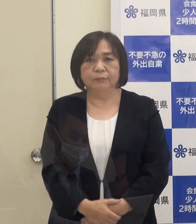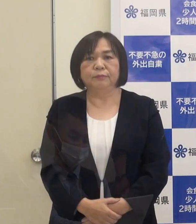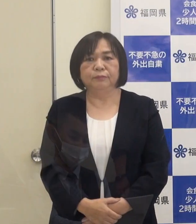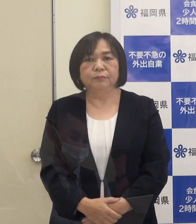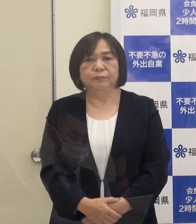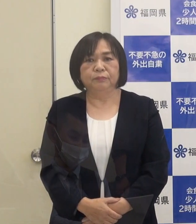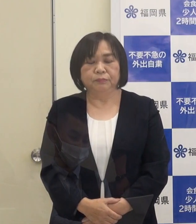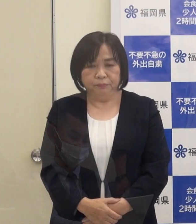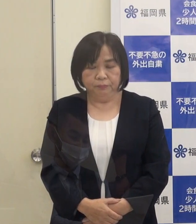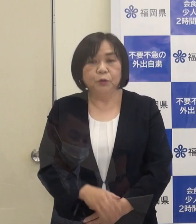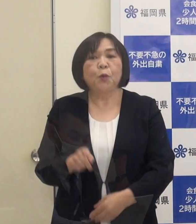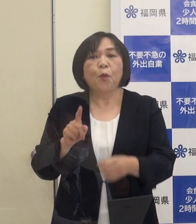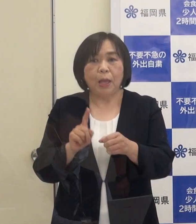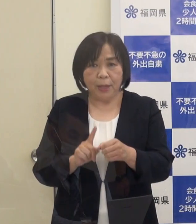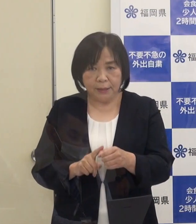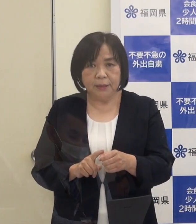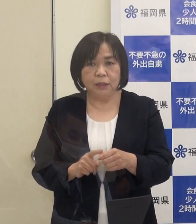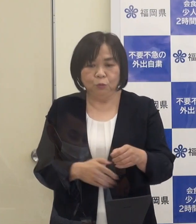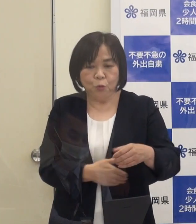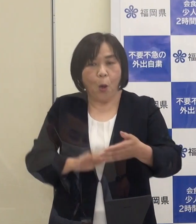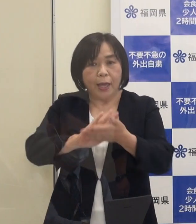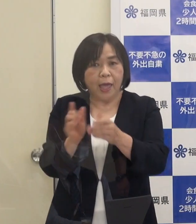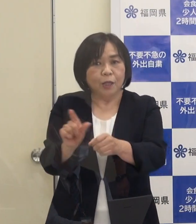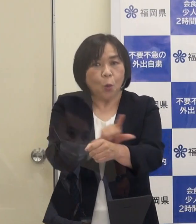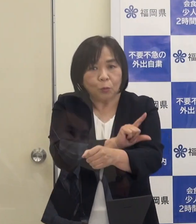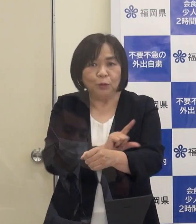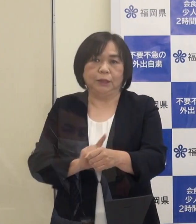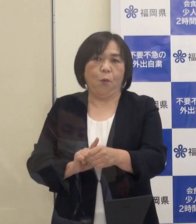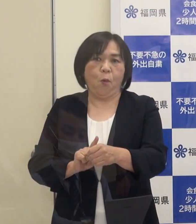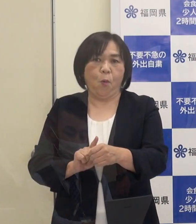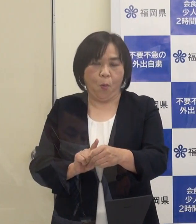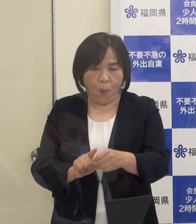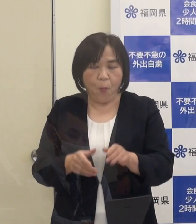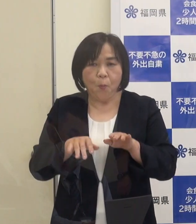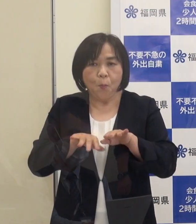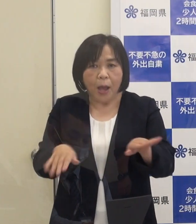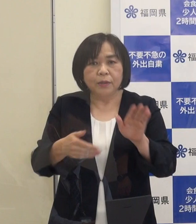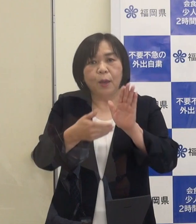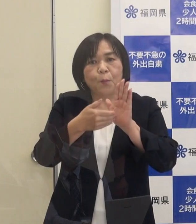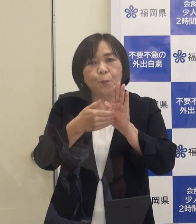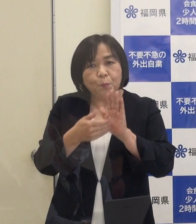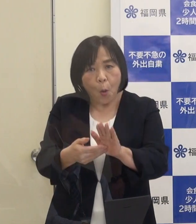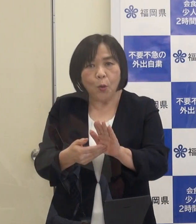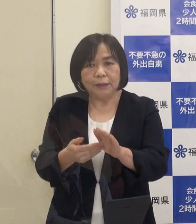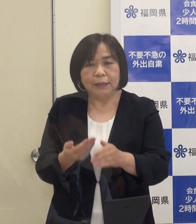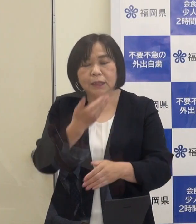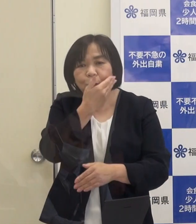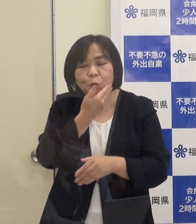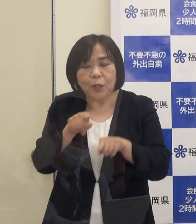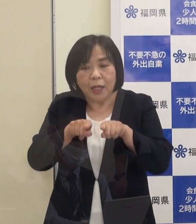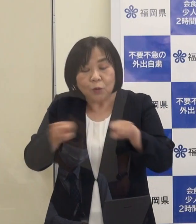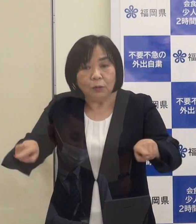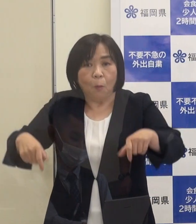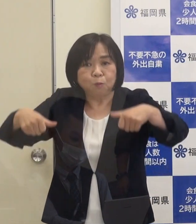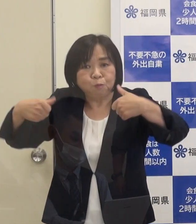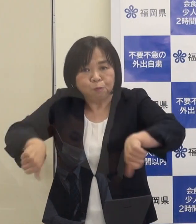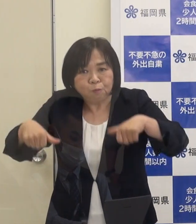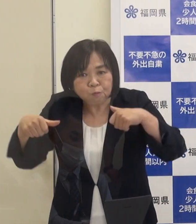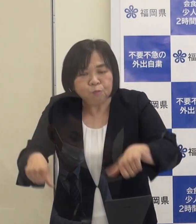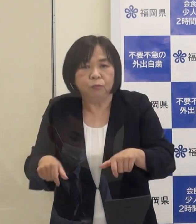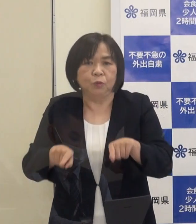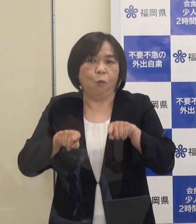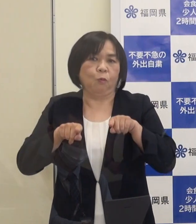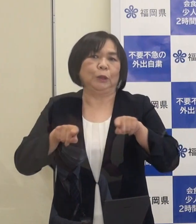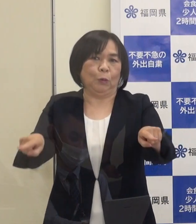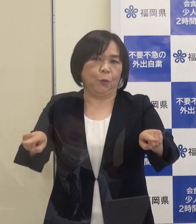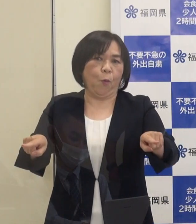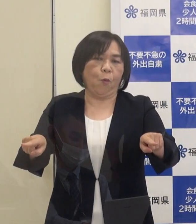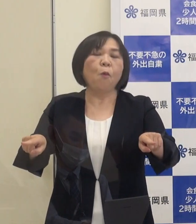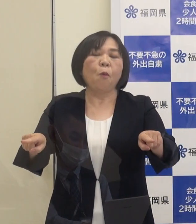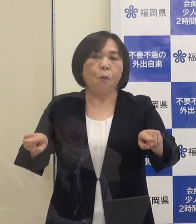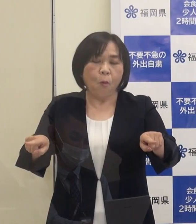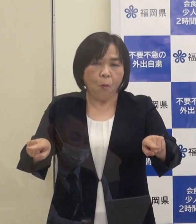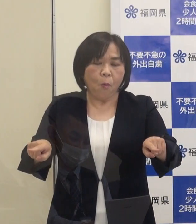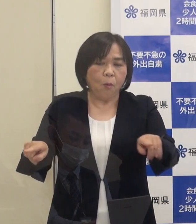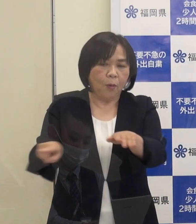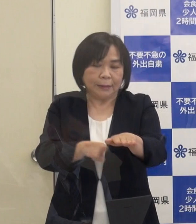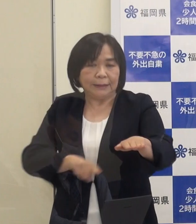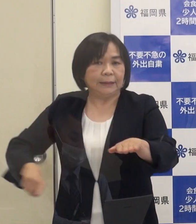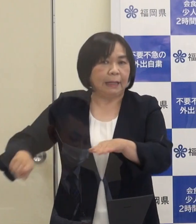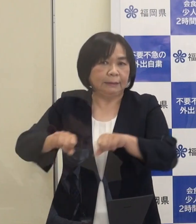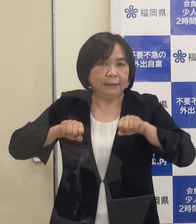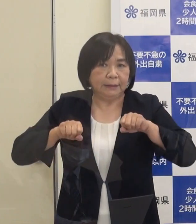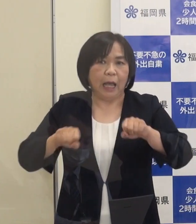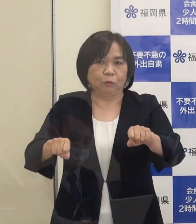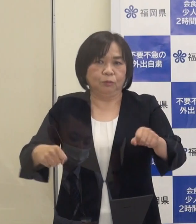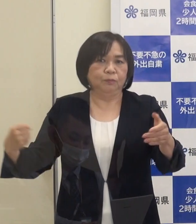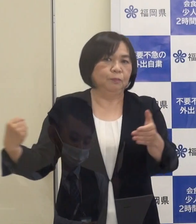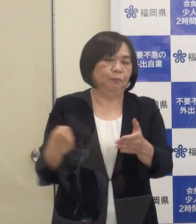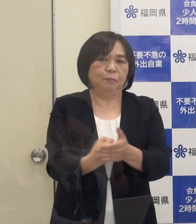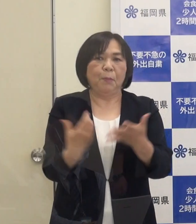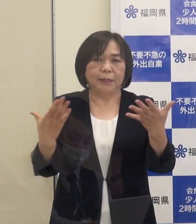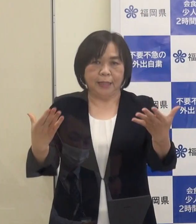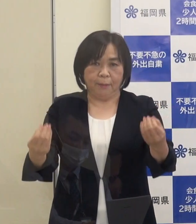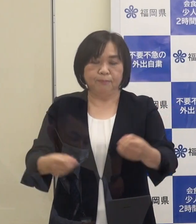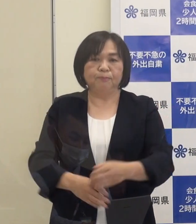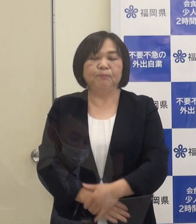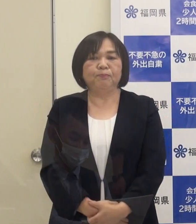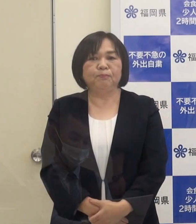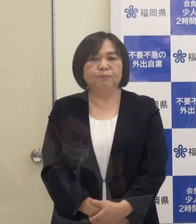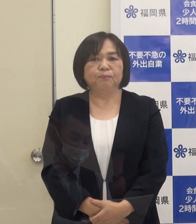このため 県独自で「まん延防止等重点措置」と同等の措置を先んじて行うことに踏み切ったところです